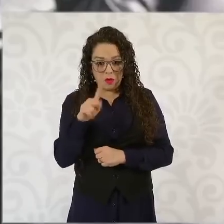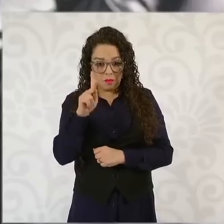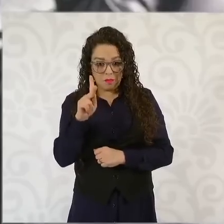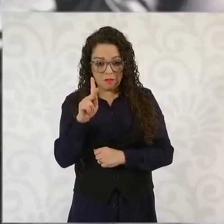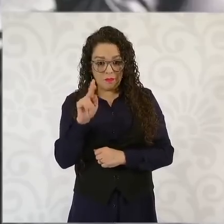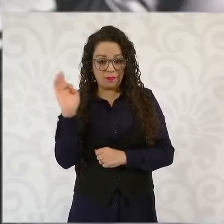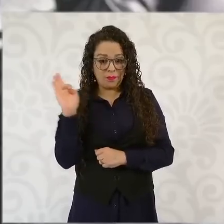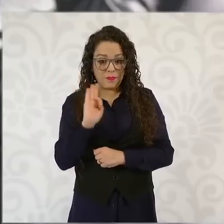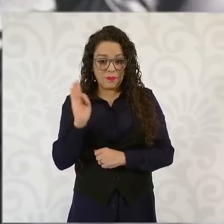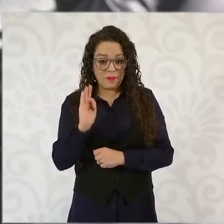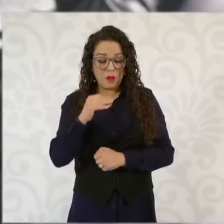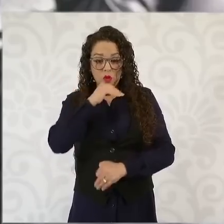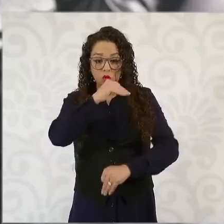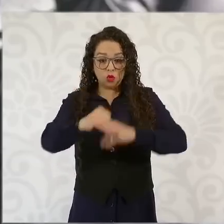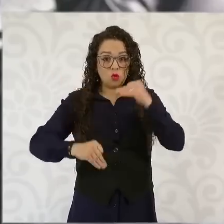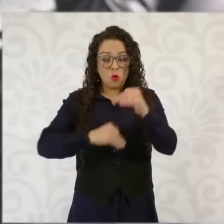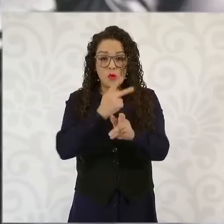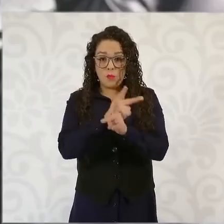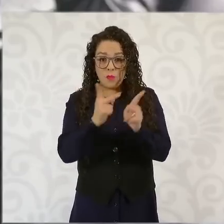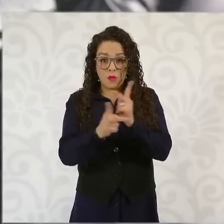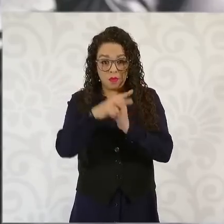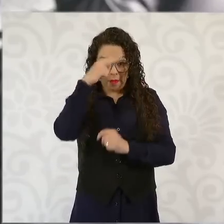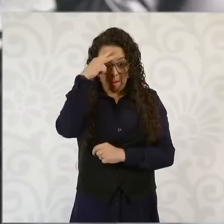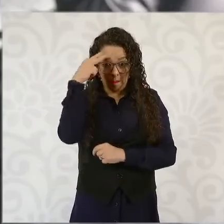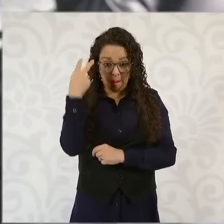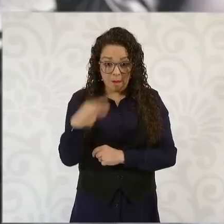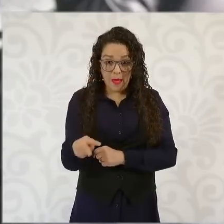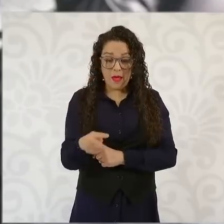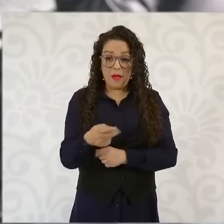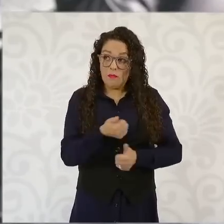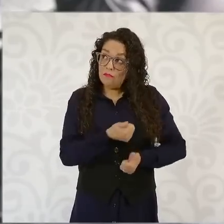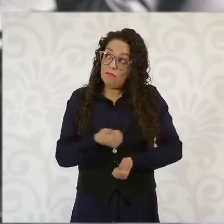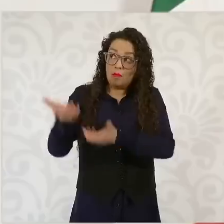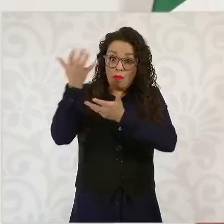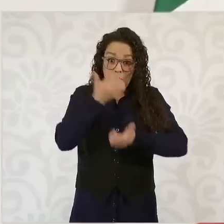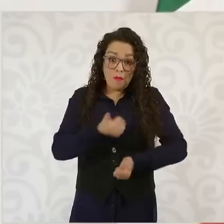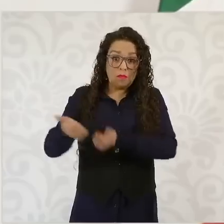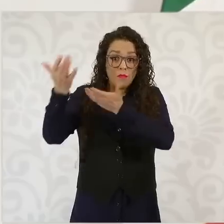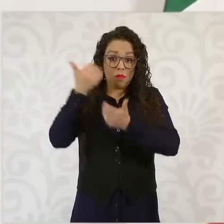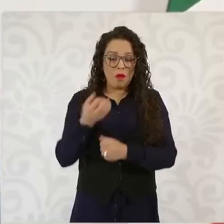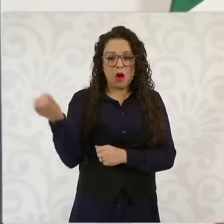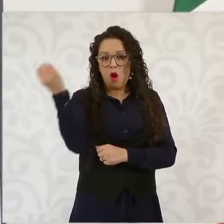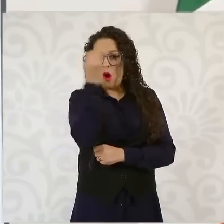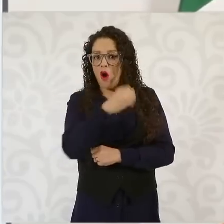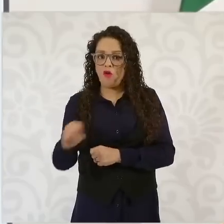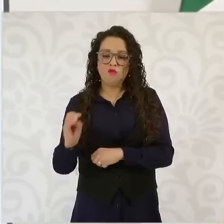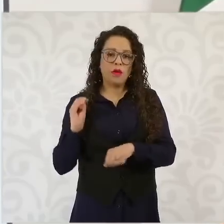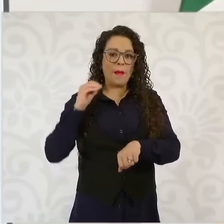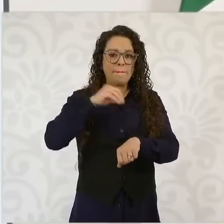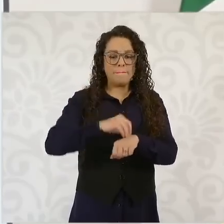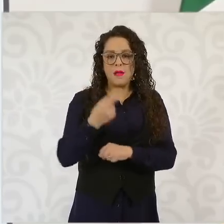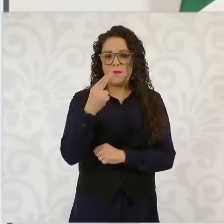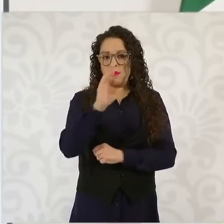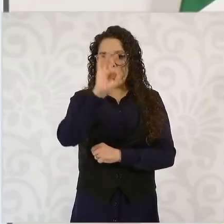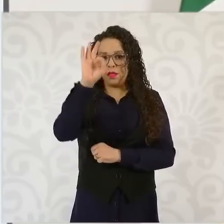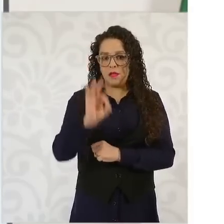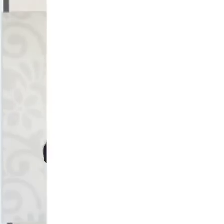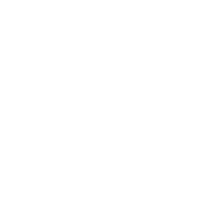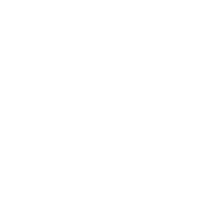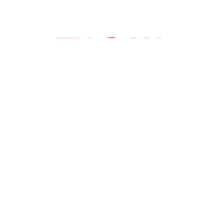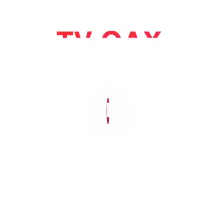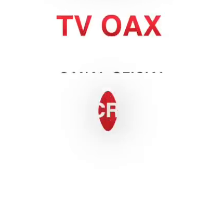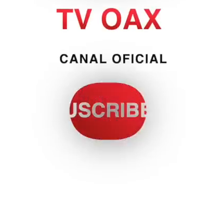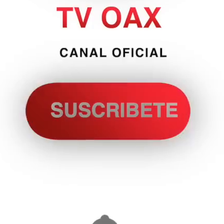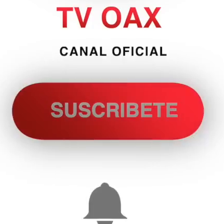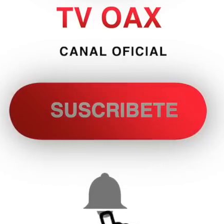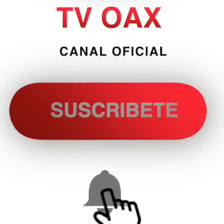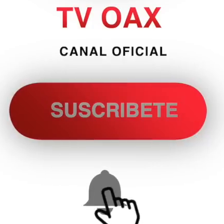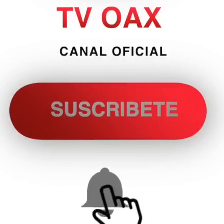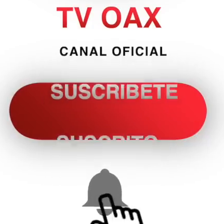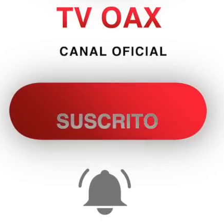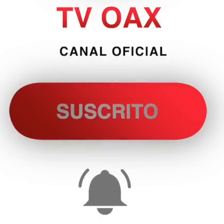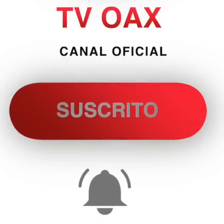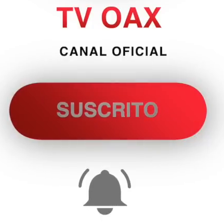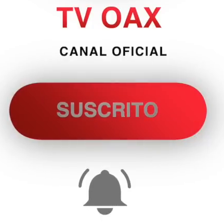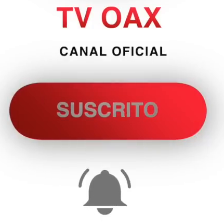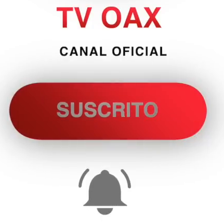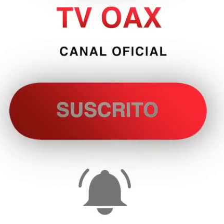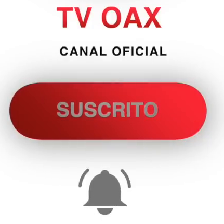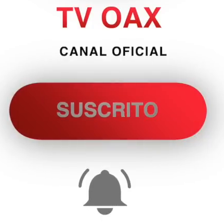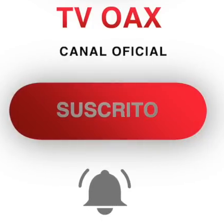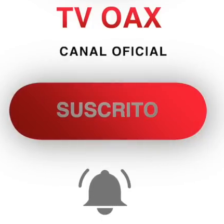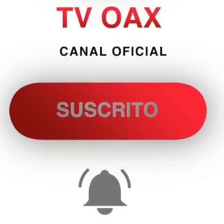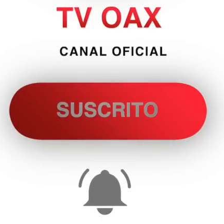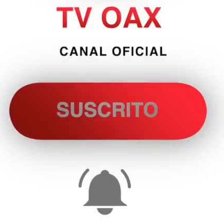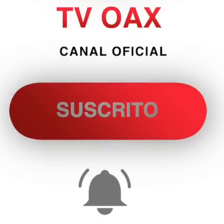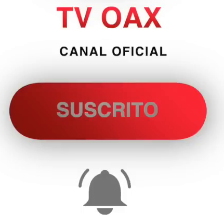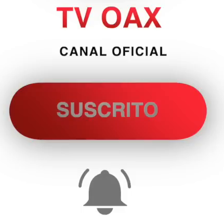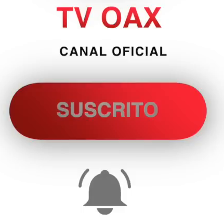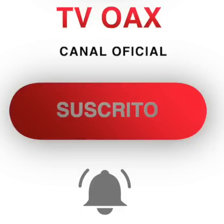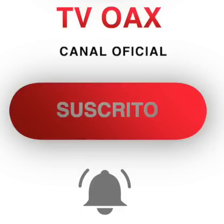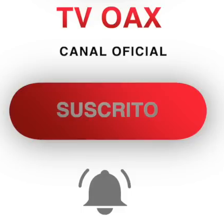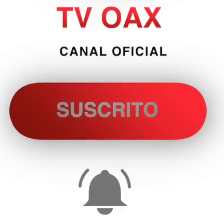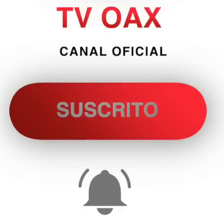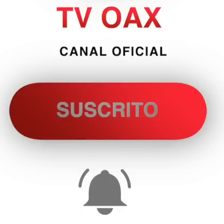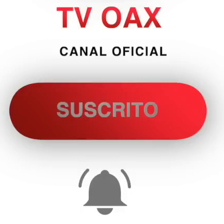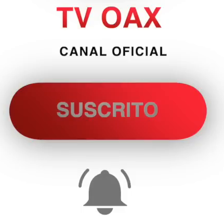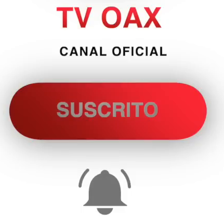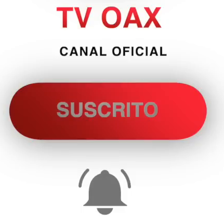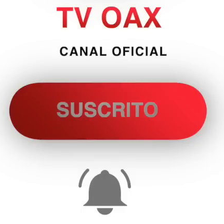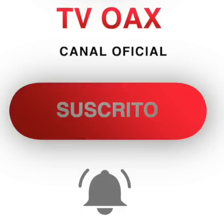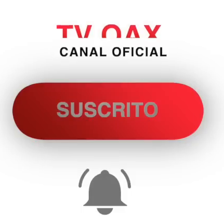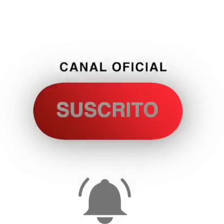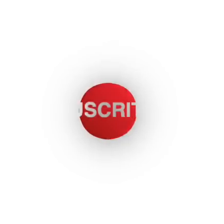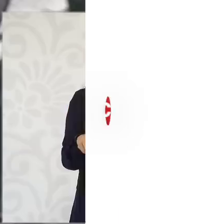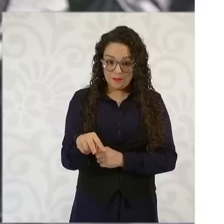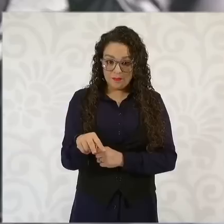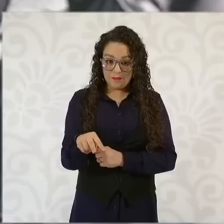[Música] 25% podríamos decir que a nuestro país le ha ido mejor que a otros países o le va a ir